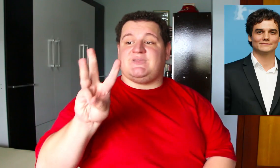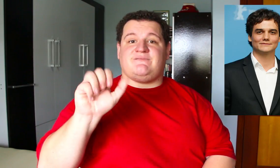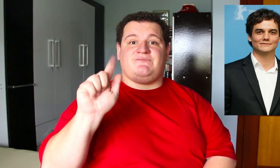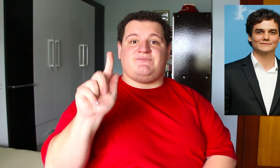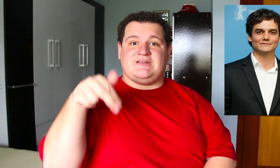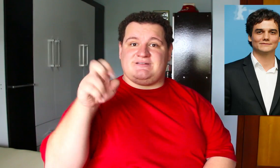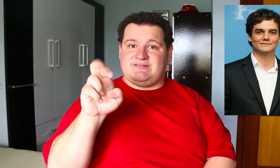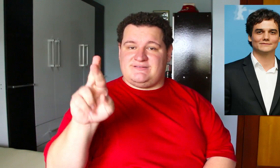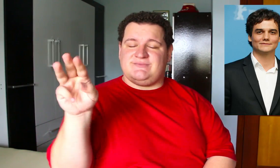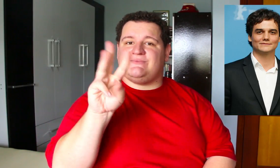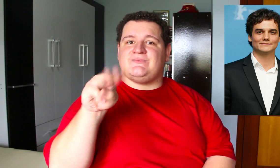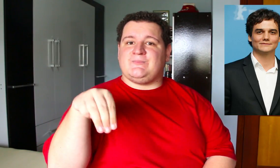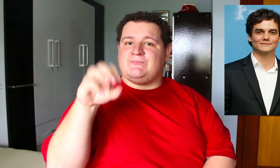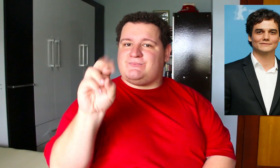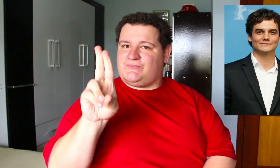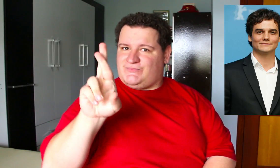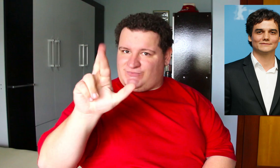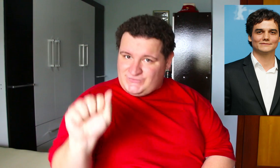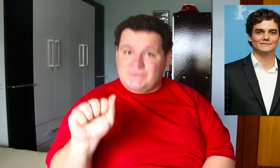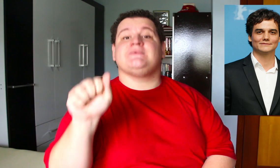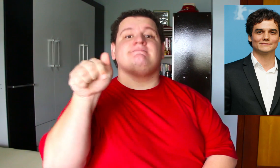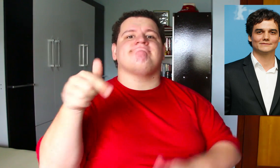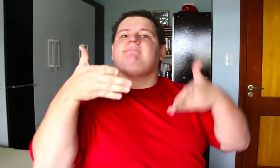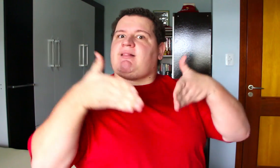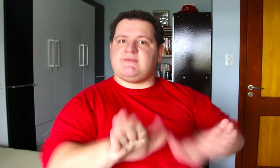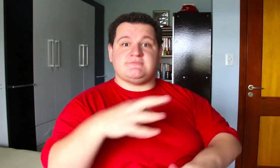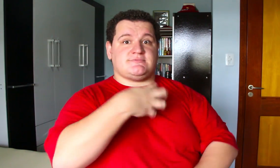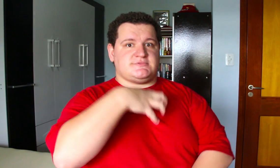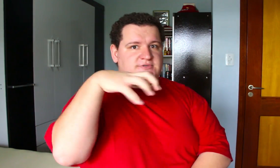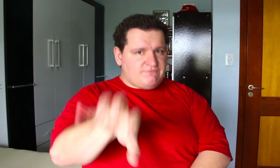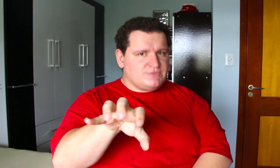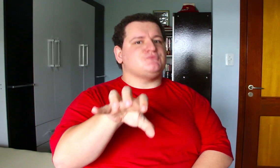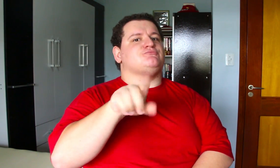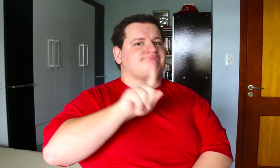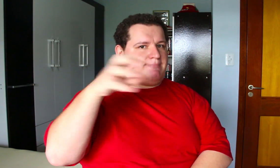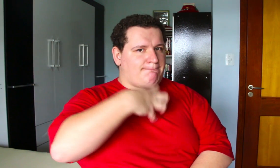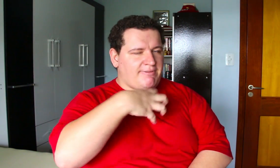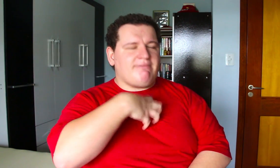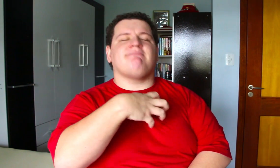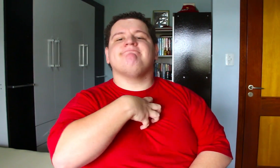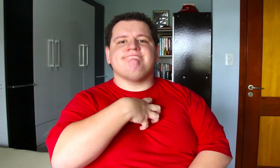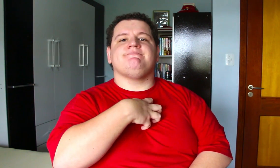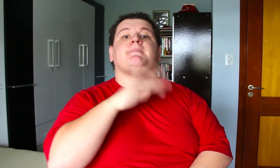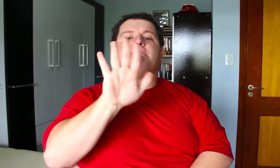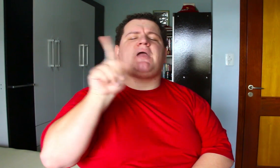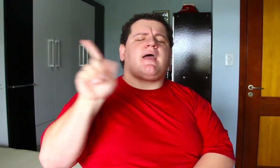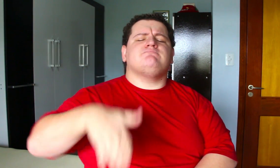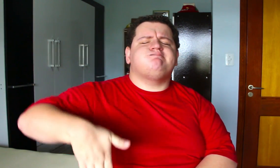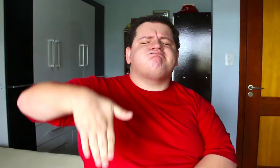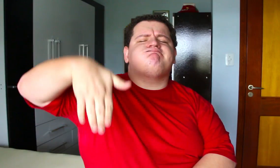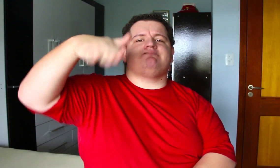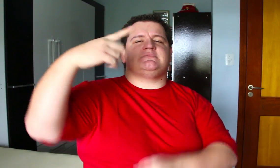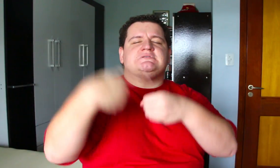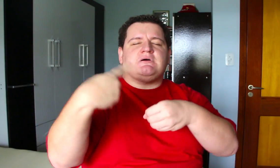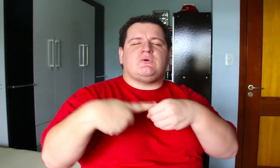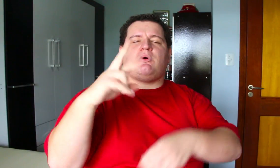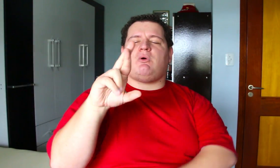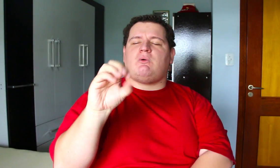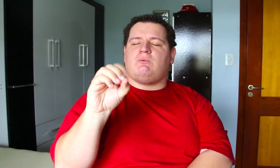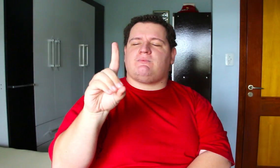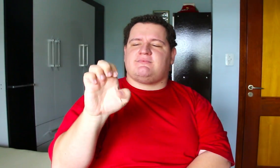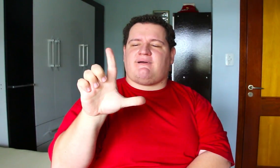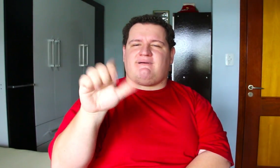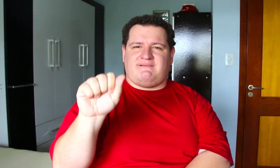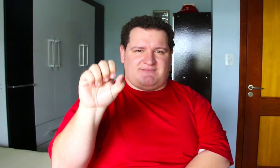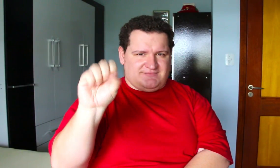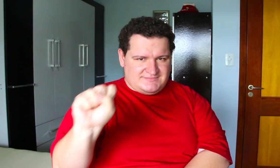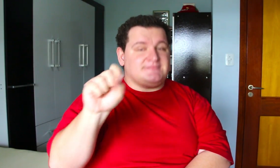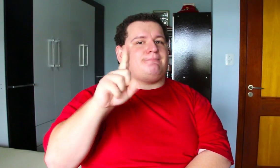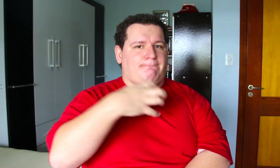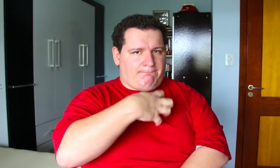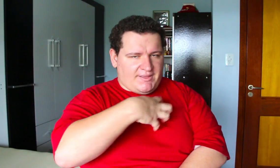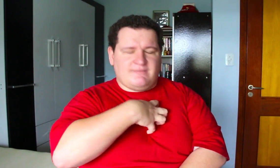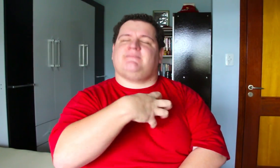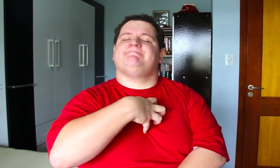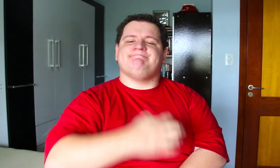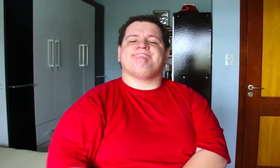Wagner Moura nasceu em Salvador, Bahia, mas foi criado em Rodelas.